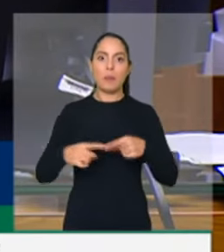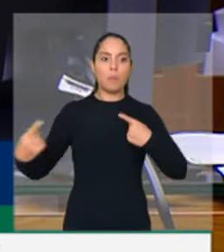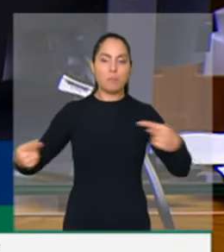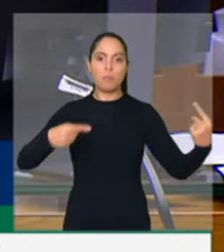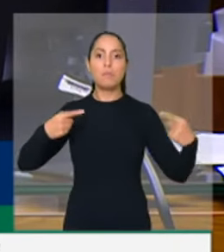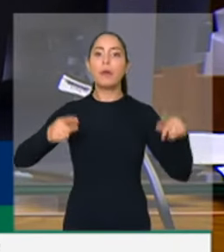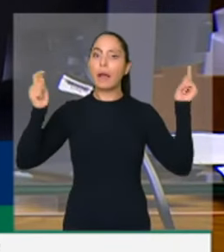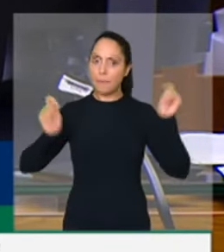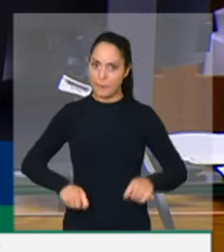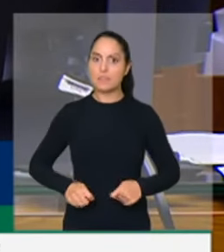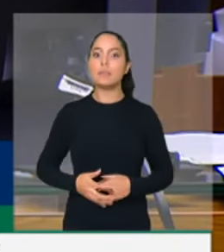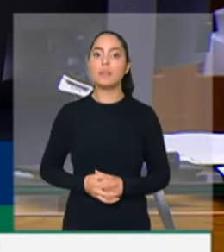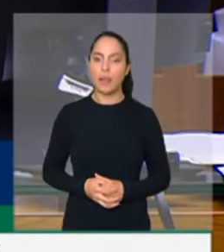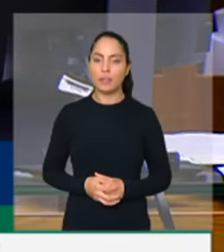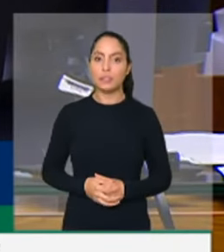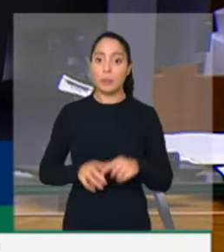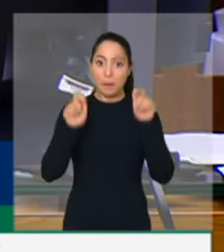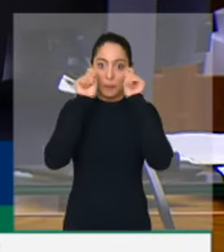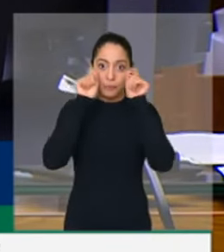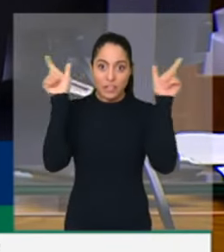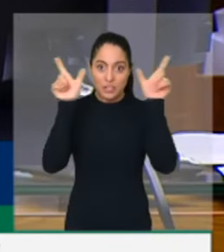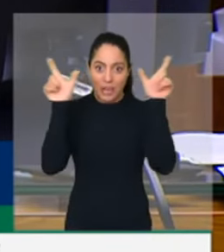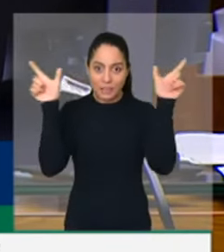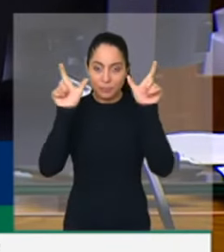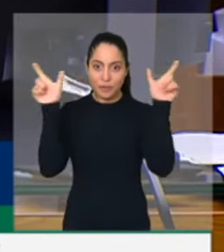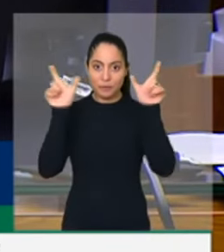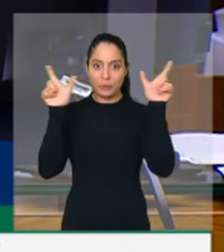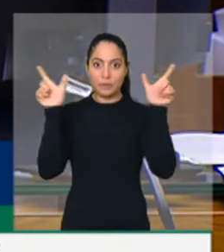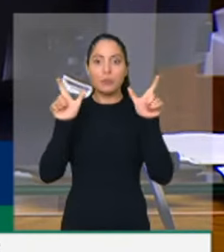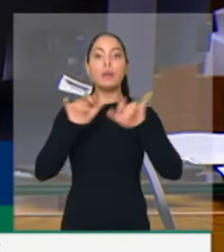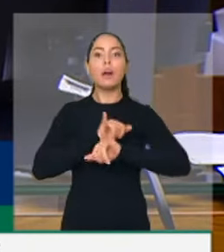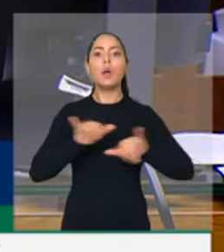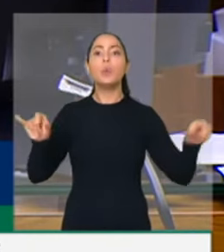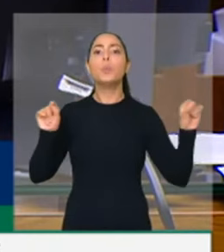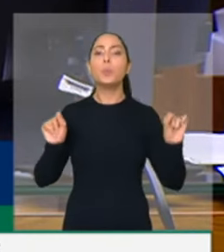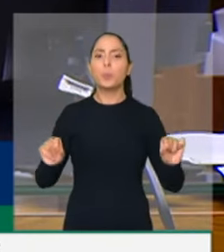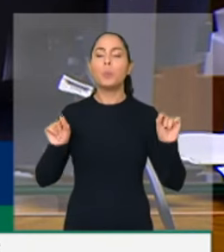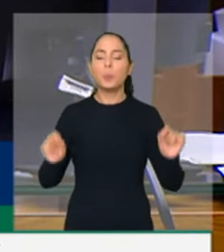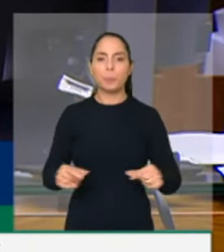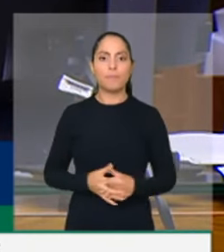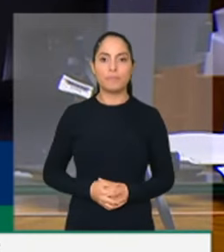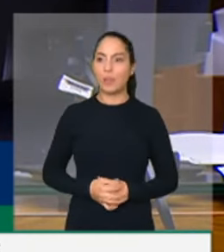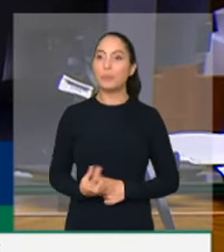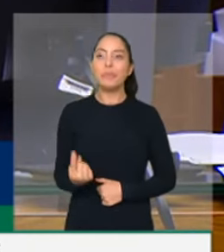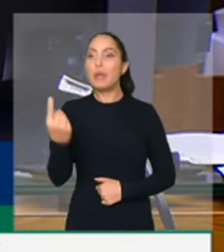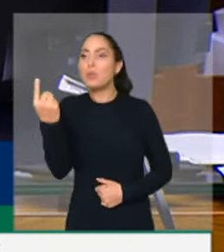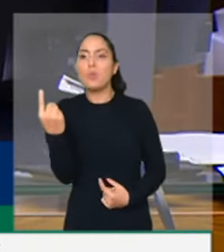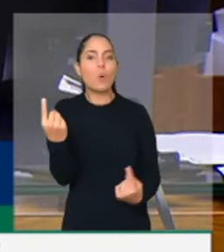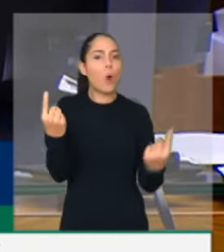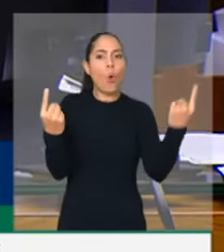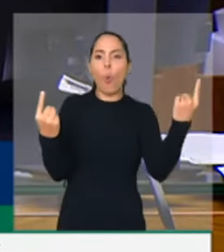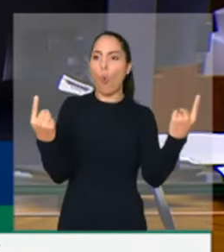MAZELAS BRASILEIRAS NENHUMA É MAIS IMPORTANTE DO QUE A PANDEMIA. ESTA NÃO É A CASA DA PRIVATIZAÇÃO, NÃO É A CASA DAS REFORMAS, NÃO É NEM